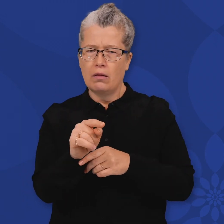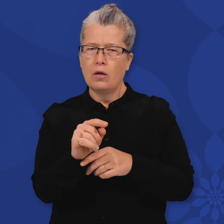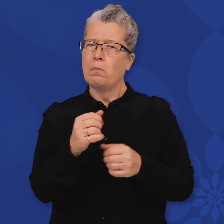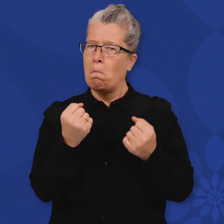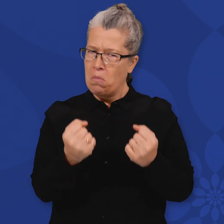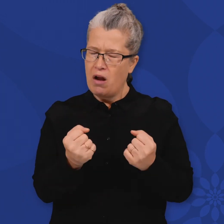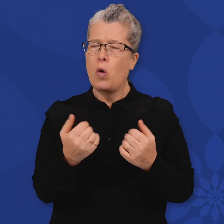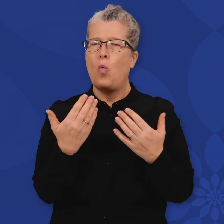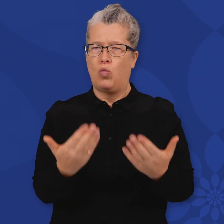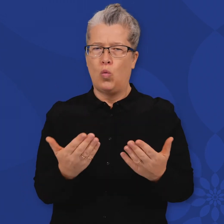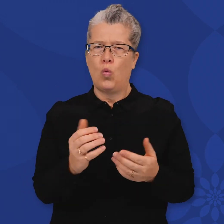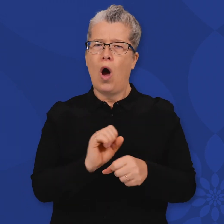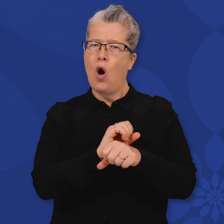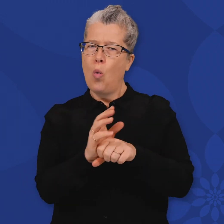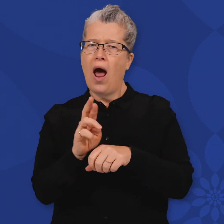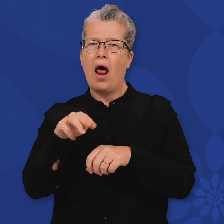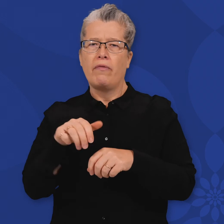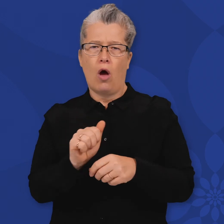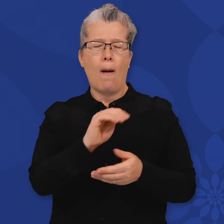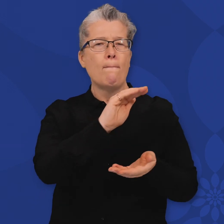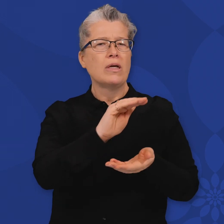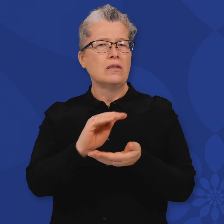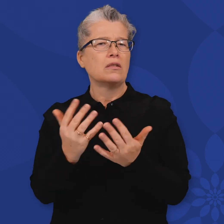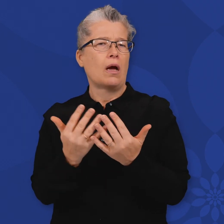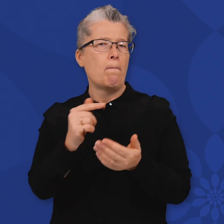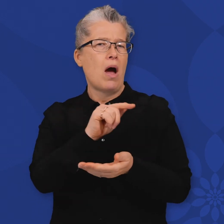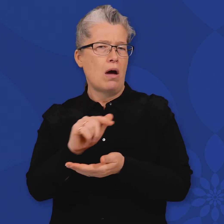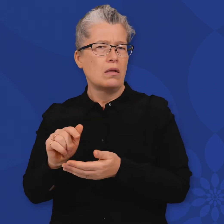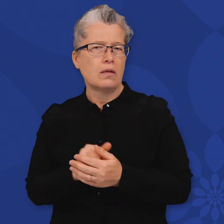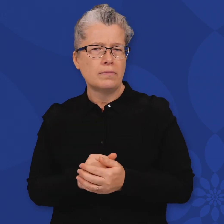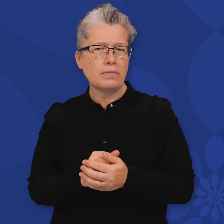i de flesta avloppsreningsverk som deltog i undersökningen.